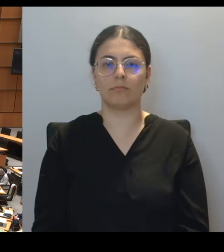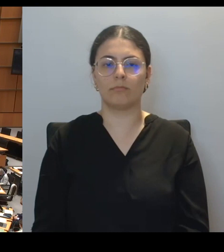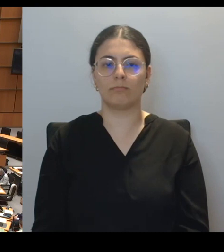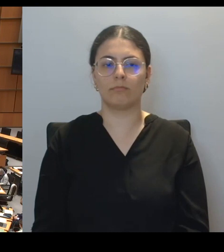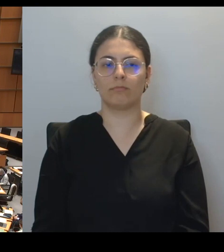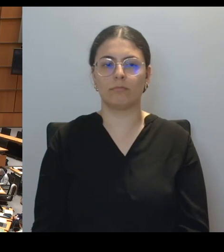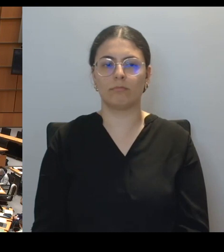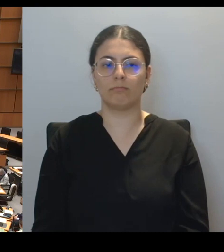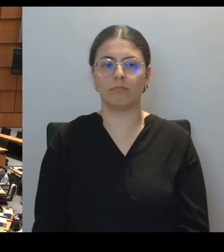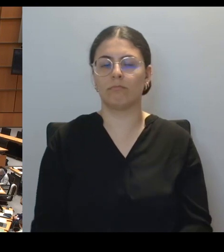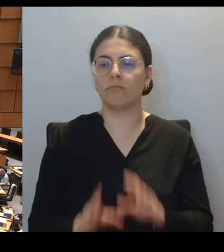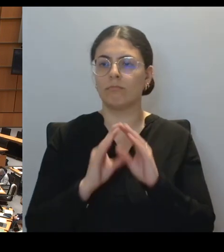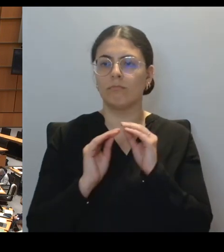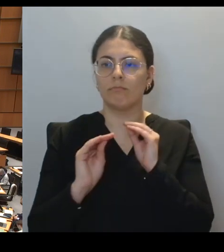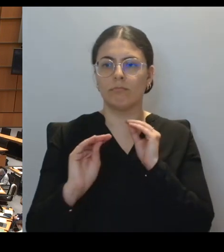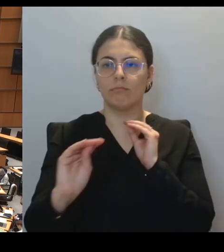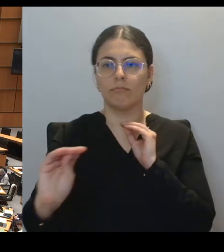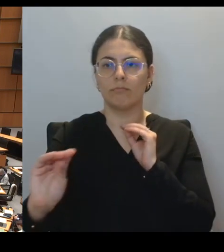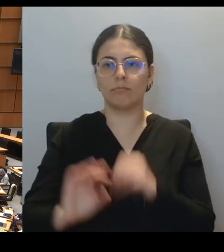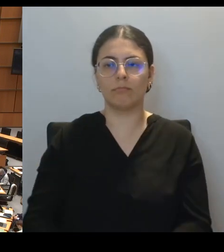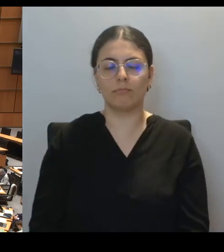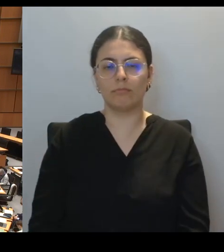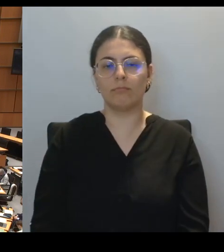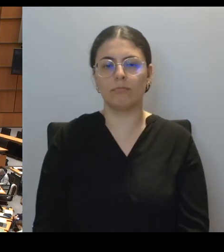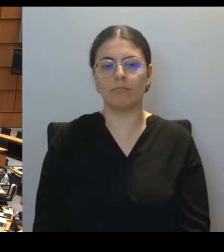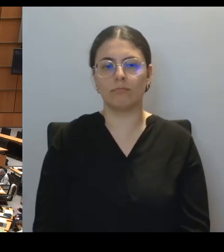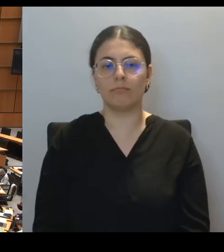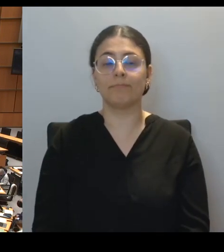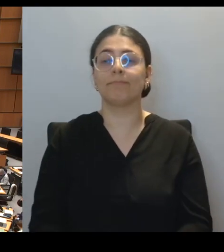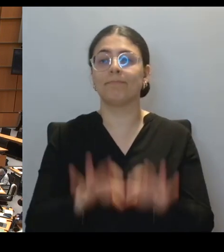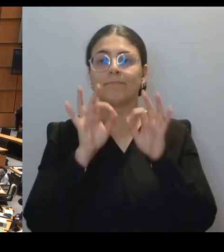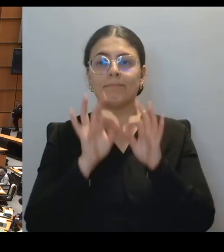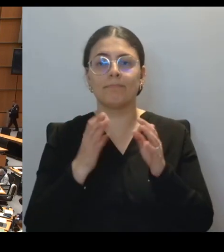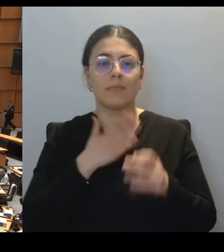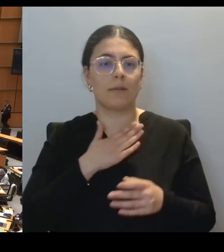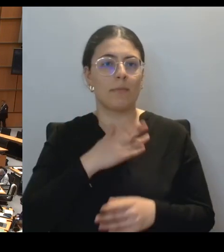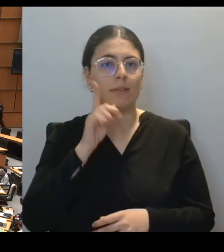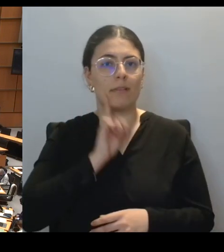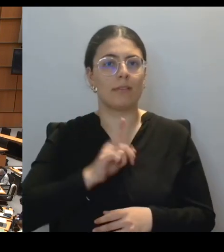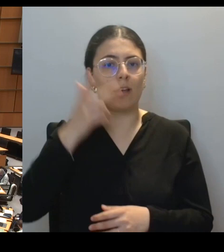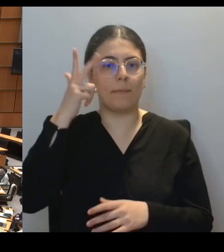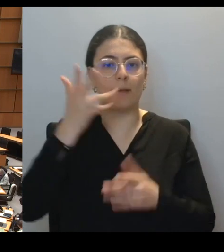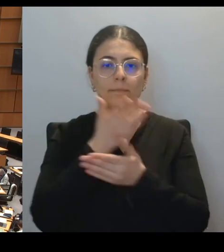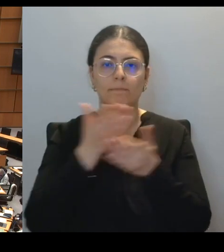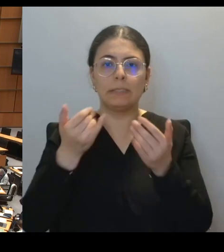So, meine Damen und Herren, Dann können wir an der Tagesordnung vorfahren. Und ich rufe auf. Tagesordnungspunkt 13 Beschlussempfehlung des